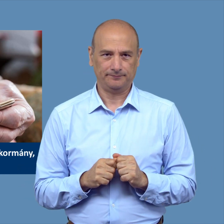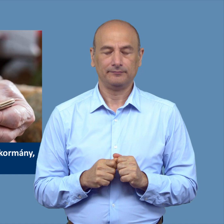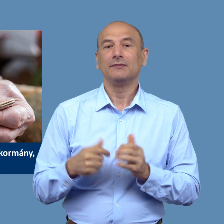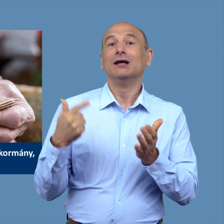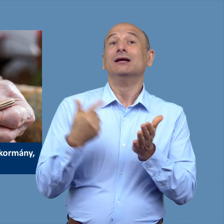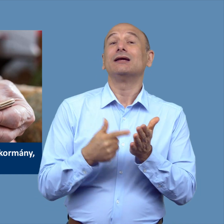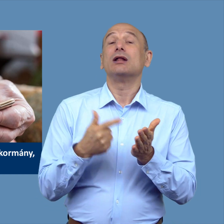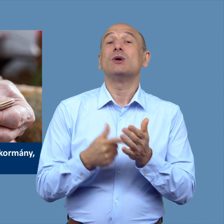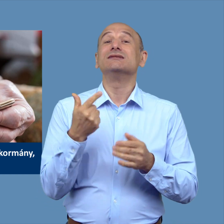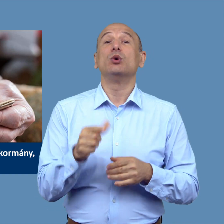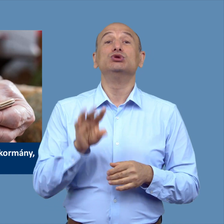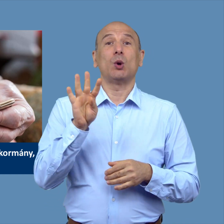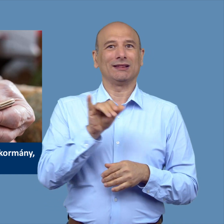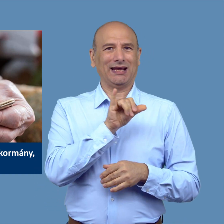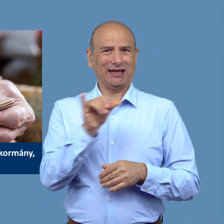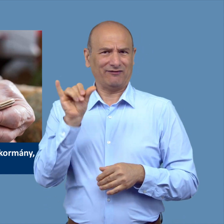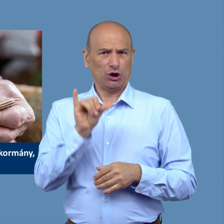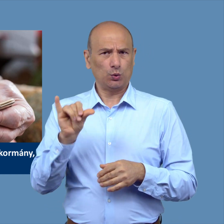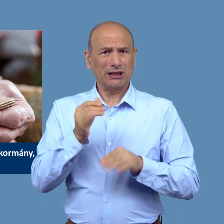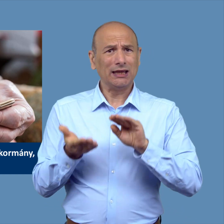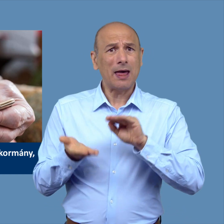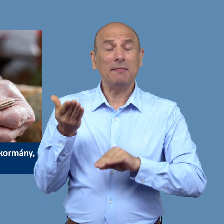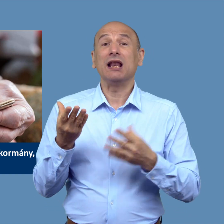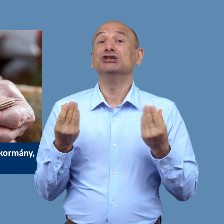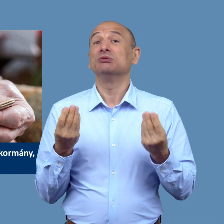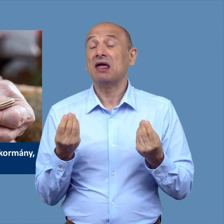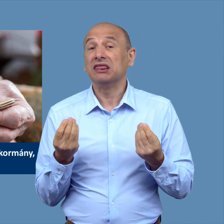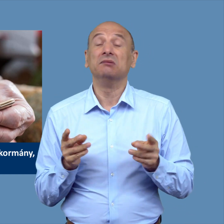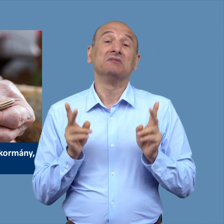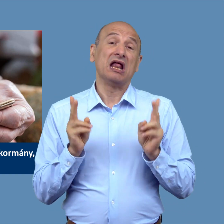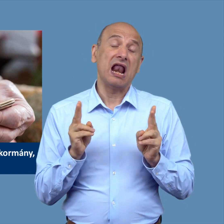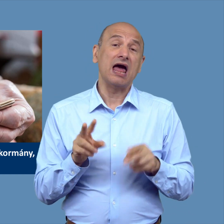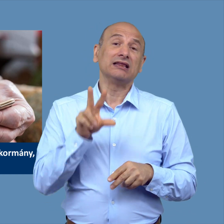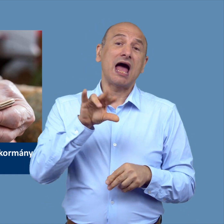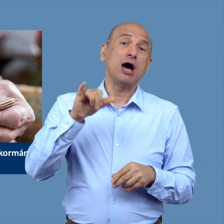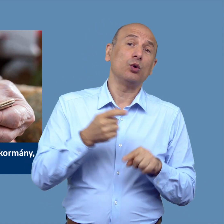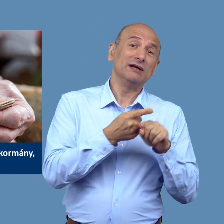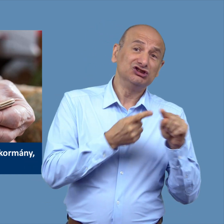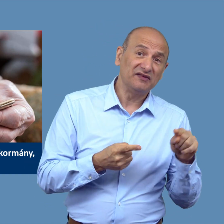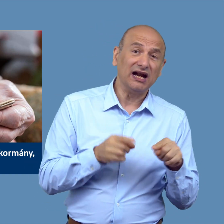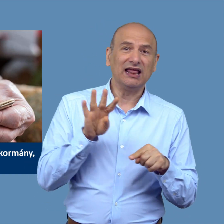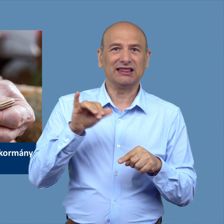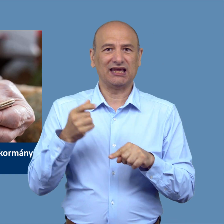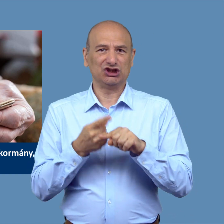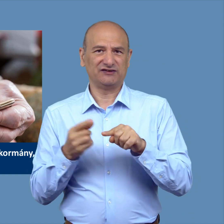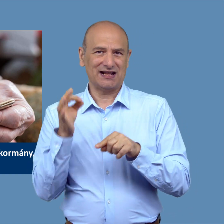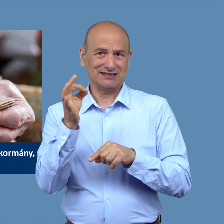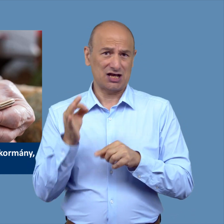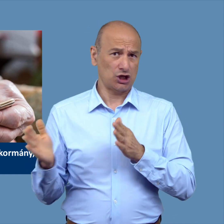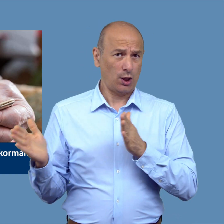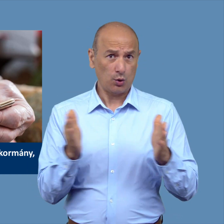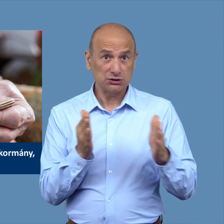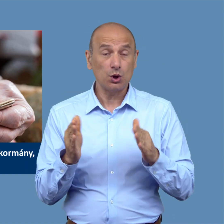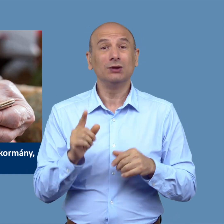A jövő évi nyugdíjemelés mértéke 3,5 - 4,5 százalék között lehet,